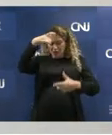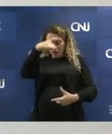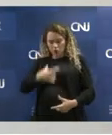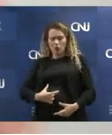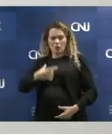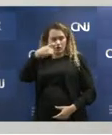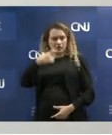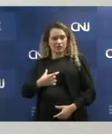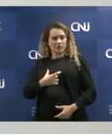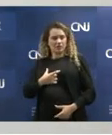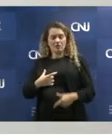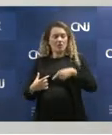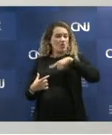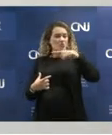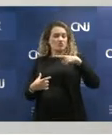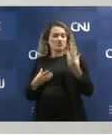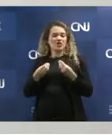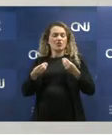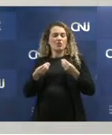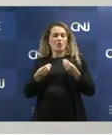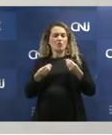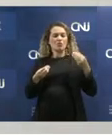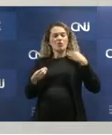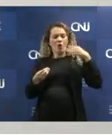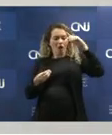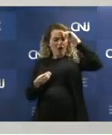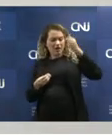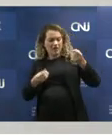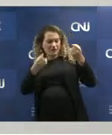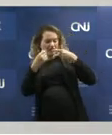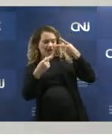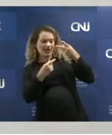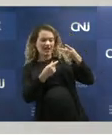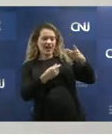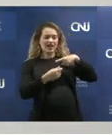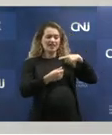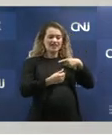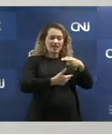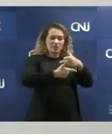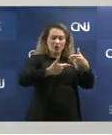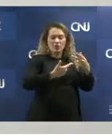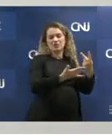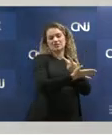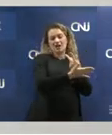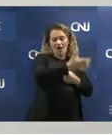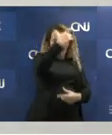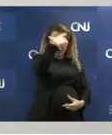Não há que se tributar esse magistrado. Qualquer conduta de cunho de infração ético disciplinar,